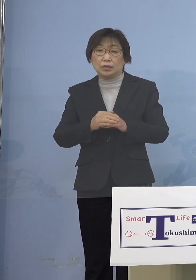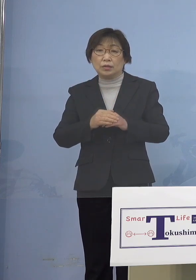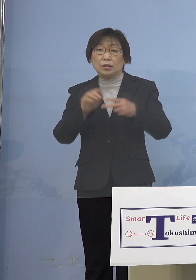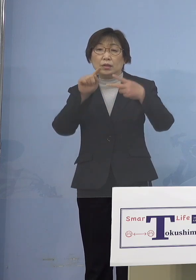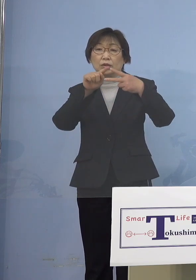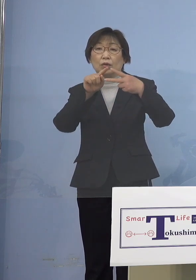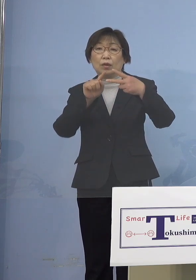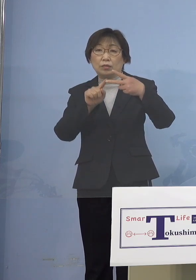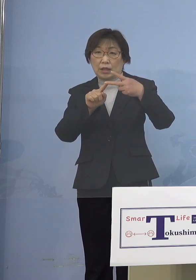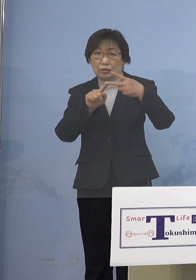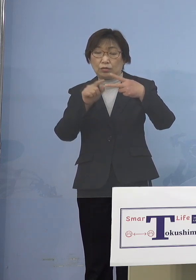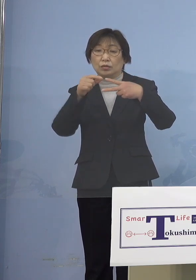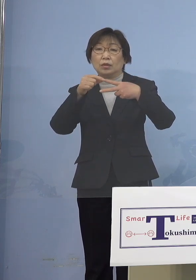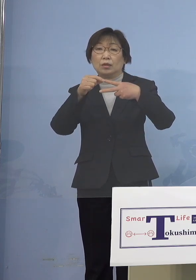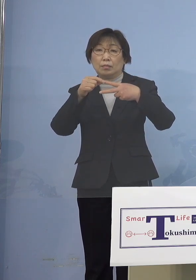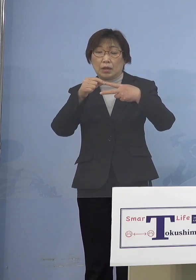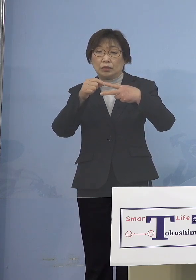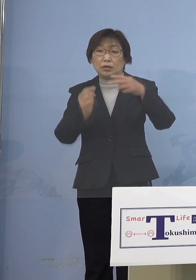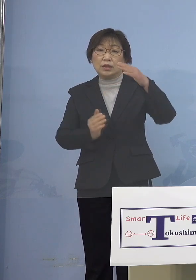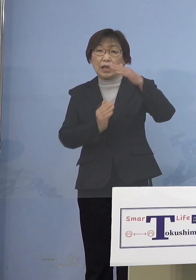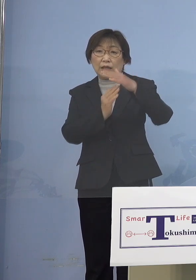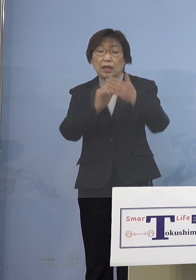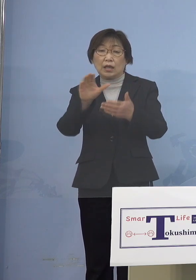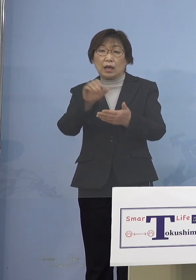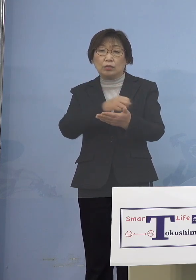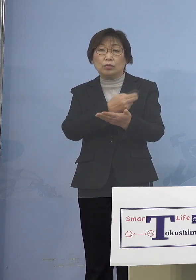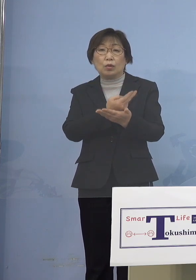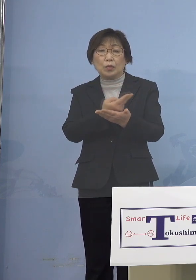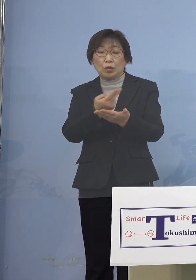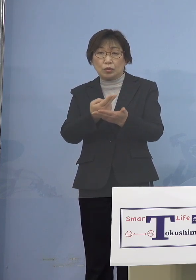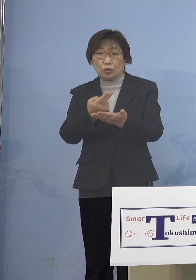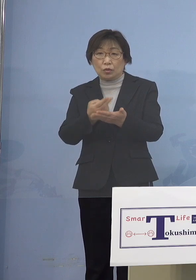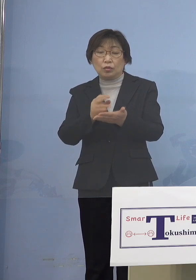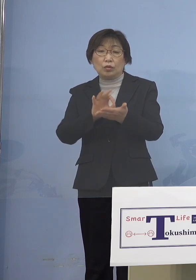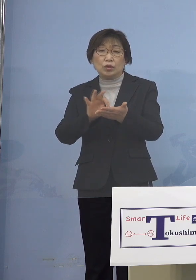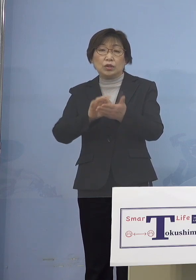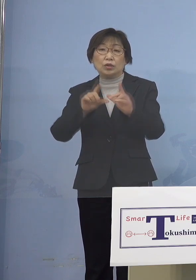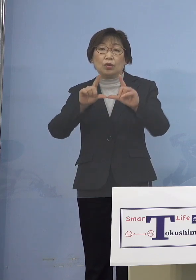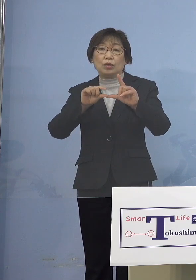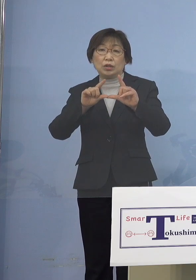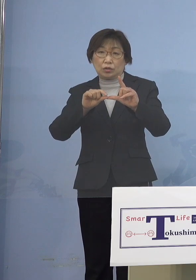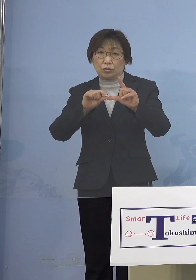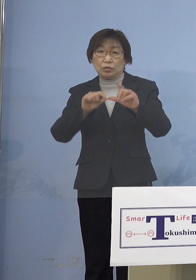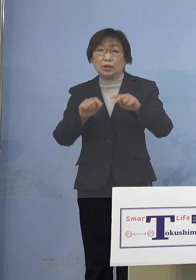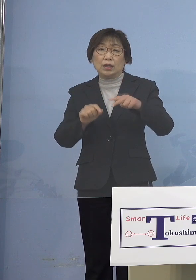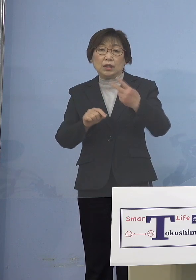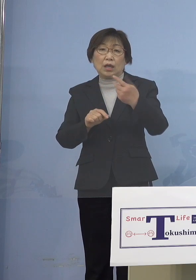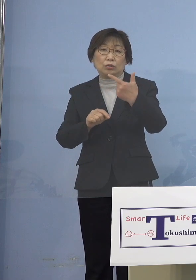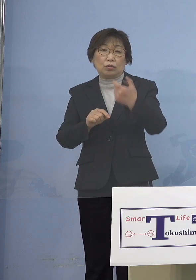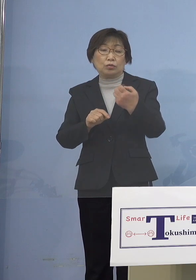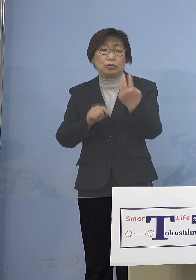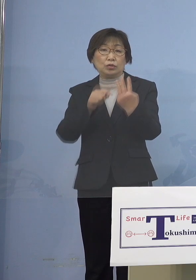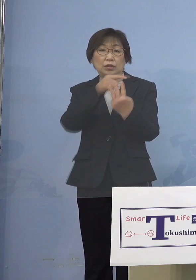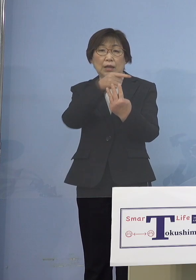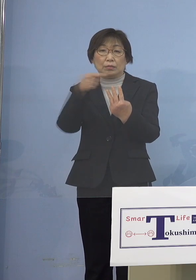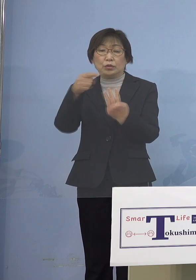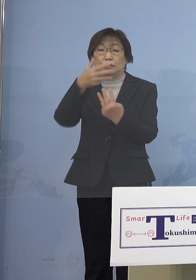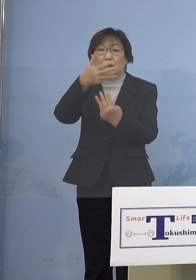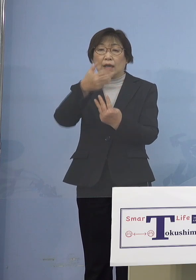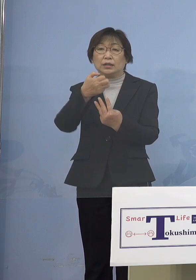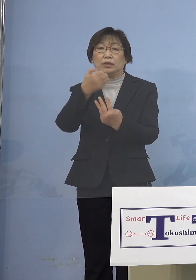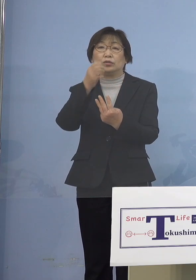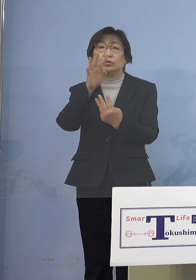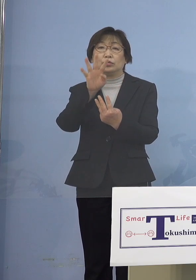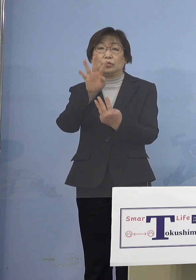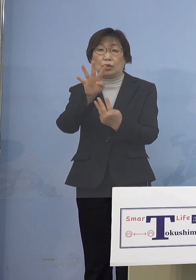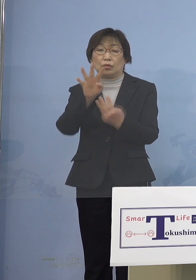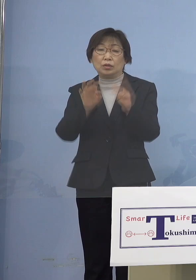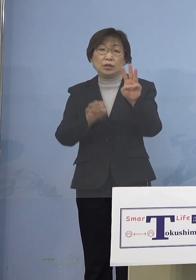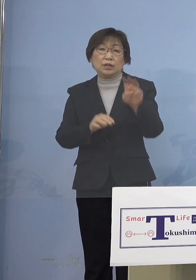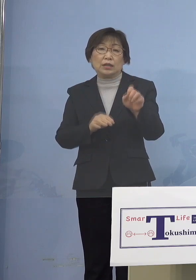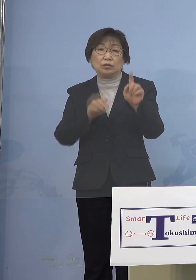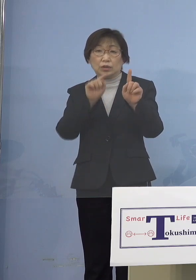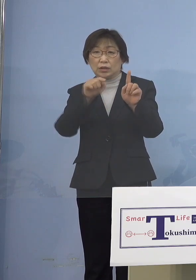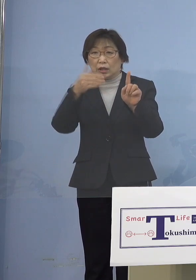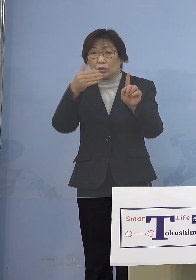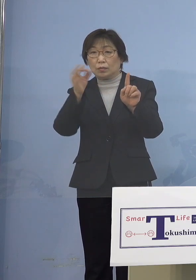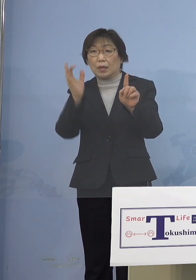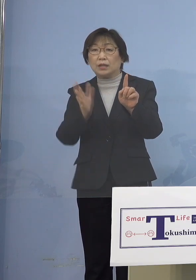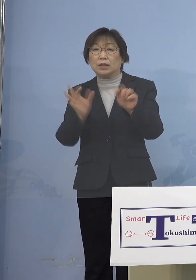まず最大確保病床の使用率 263分の84、31.9パーセントとなります